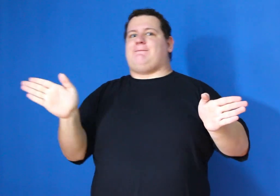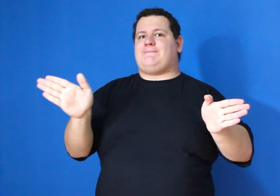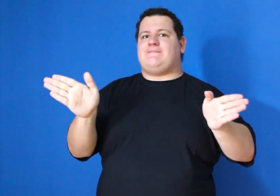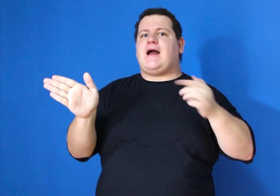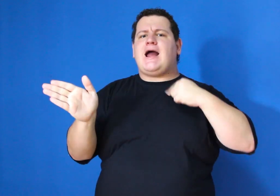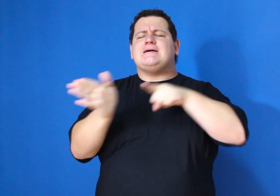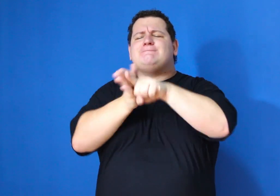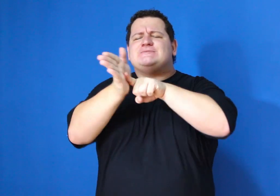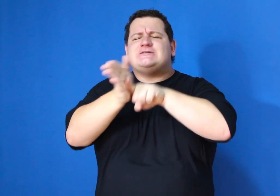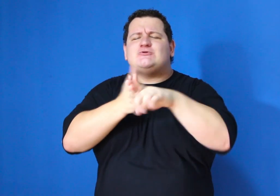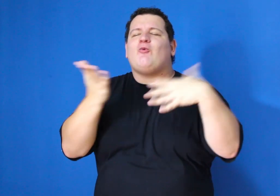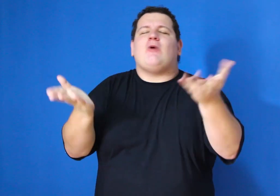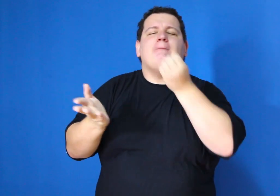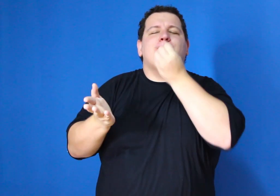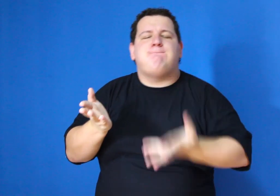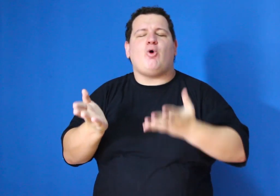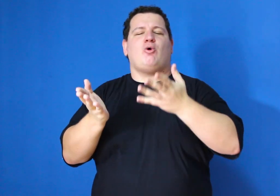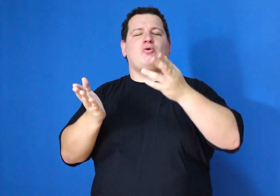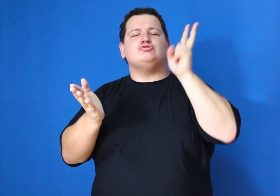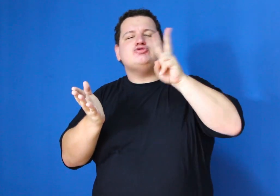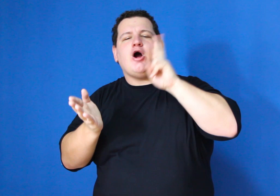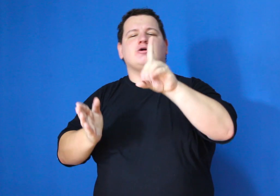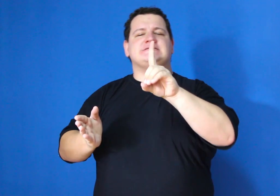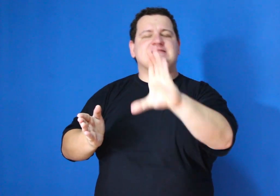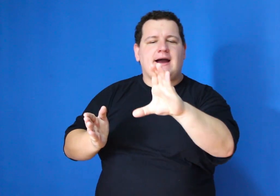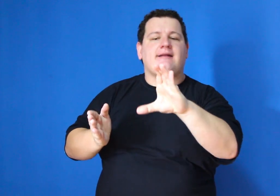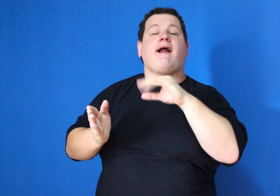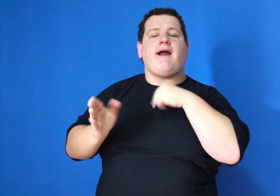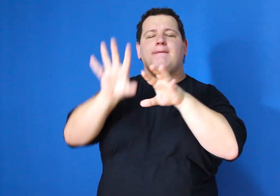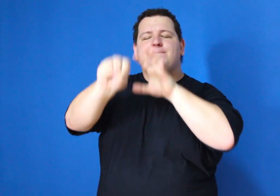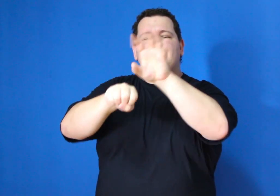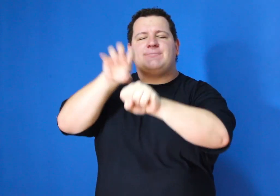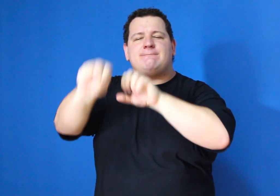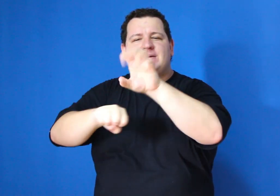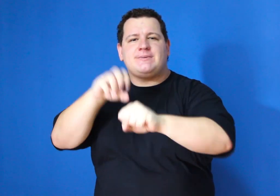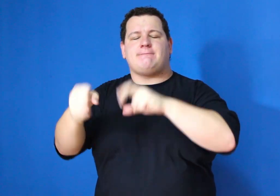Depois fui ampliar mais horizontes, pesquisei as leituras recomendadas da DC e peguei as referências.